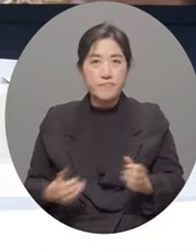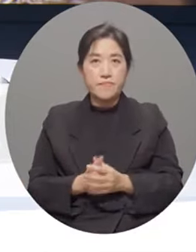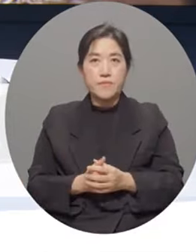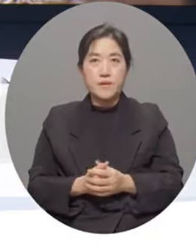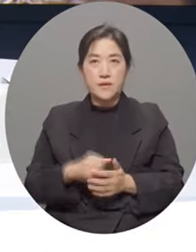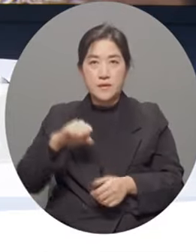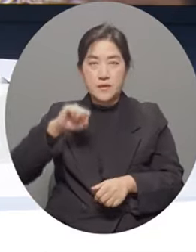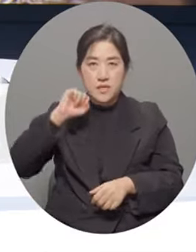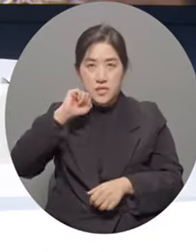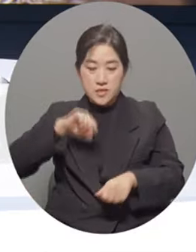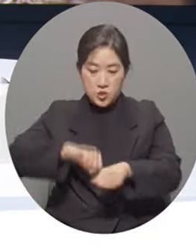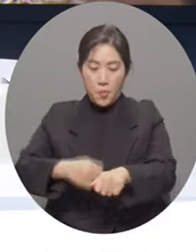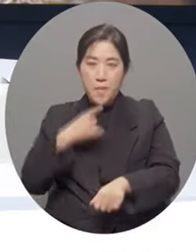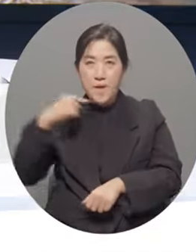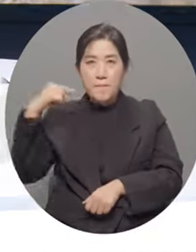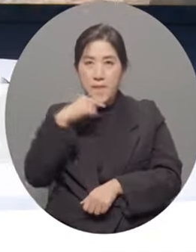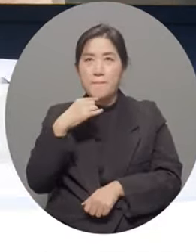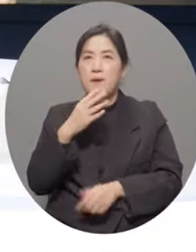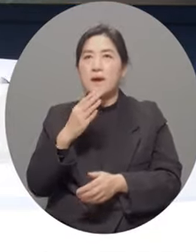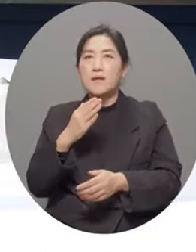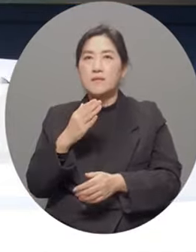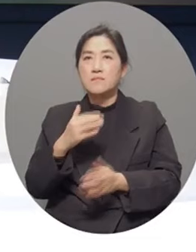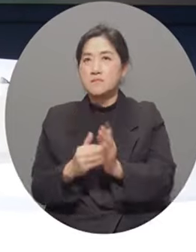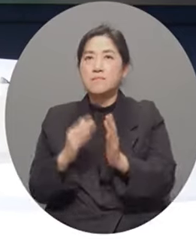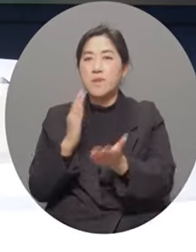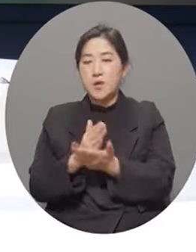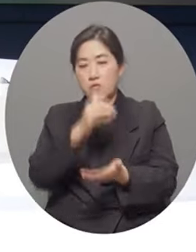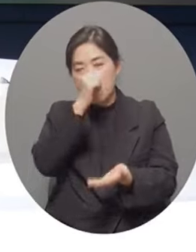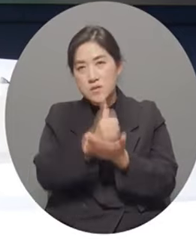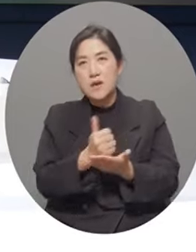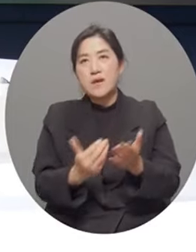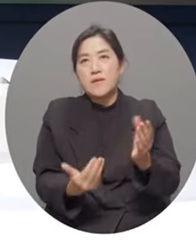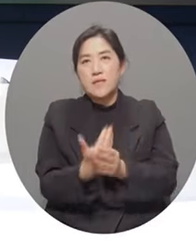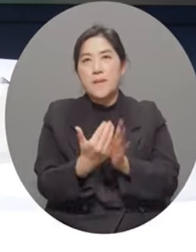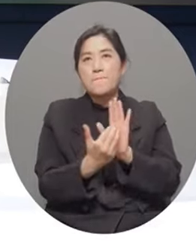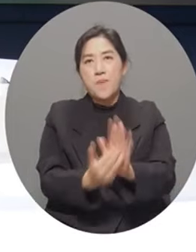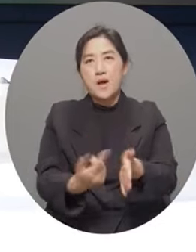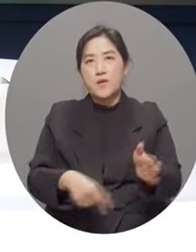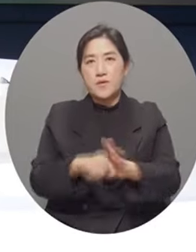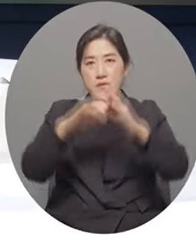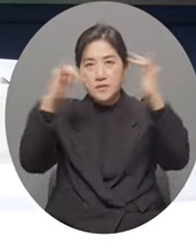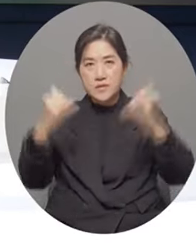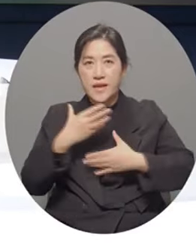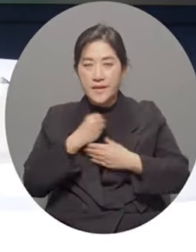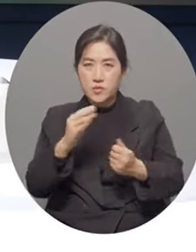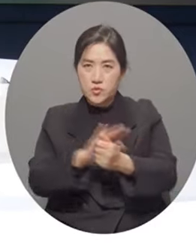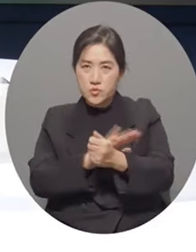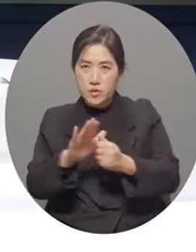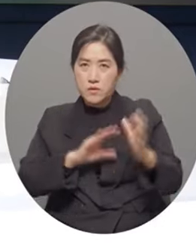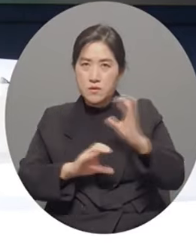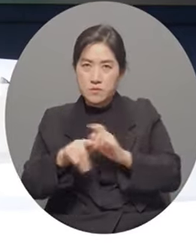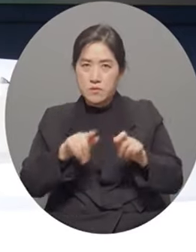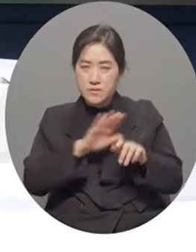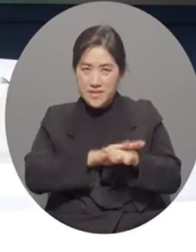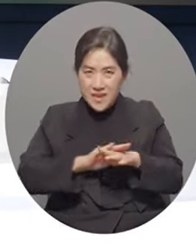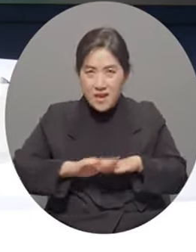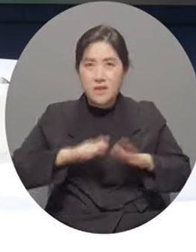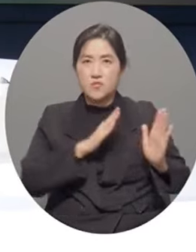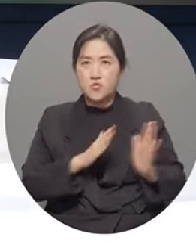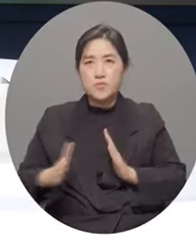달라졌기 때문인데요. 처벌만 강화할 거 아니라 이런 범죄 자체를막기 위해 사회적 안전망을 더 촘촘히